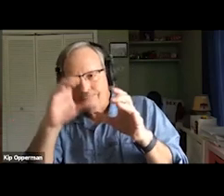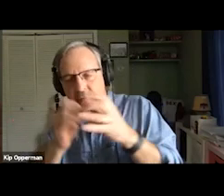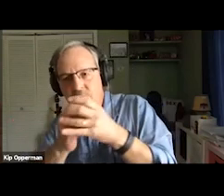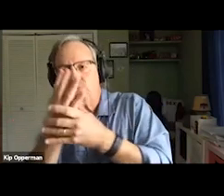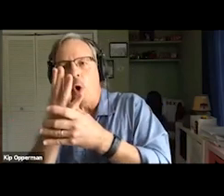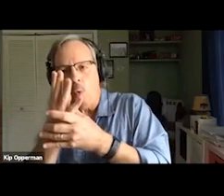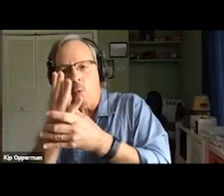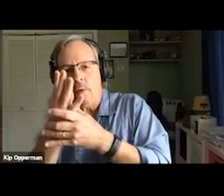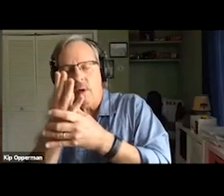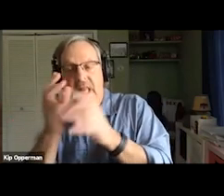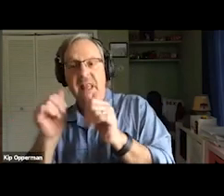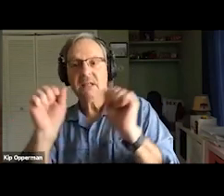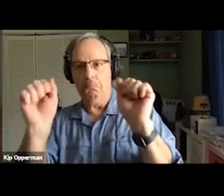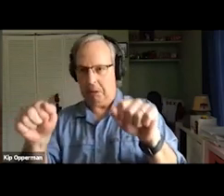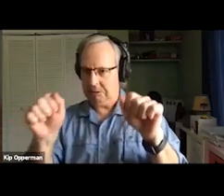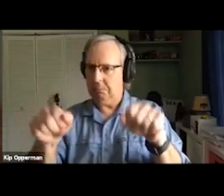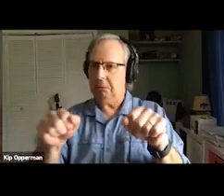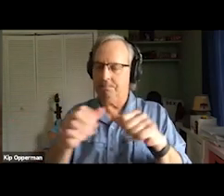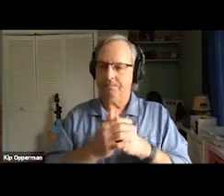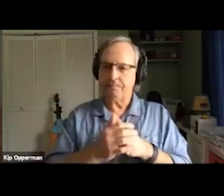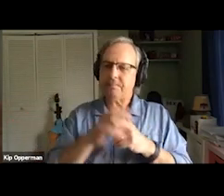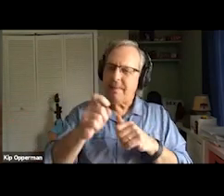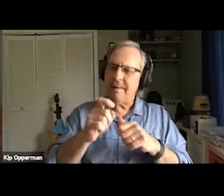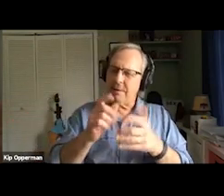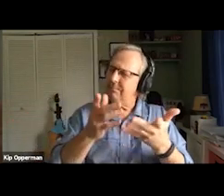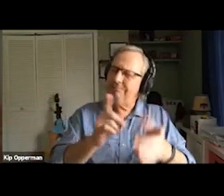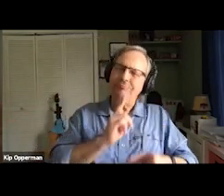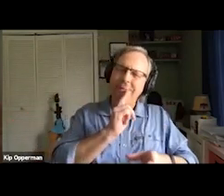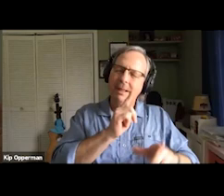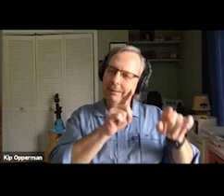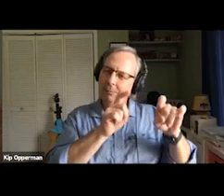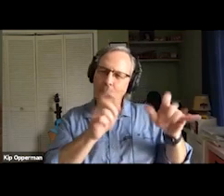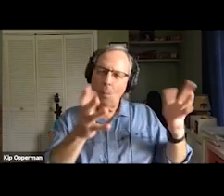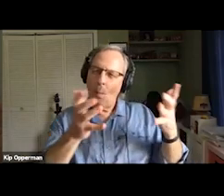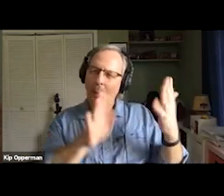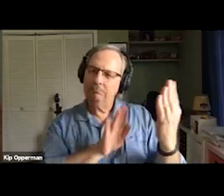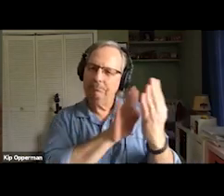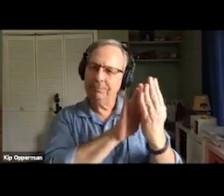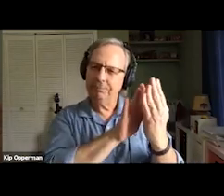Y es posible. Tienes que ser realista sobre a lo que nos enfrentamos. Ahora, podríamos decir que aquí esta el enemigo,